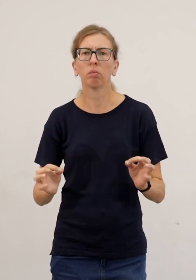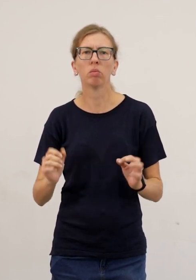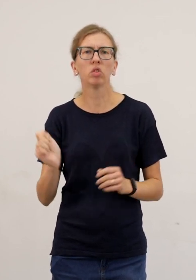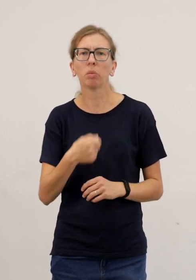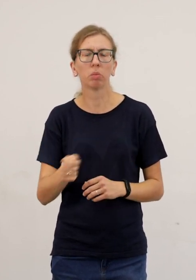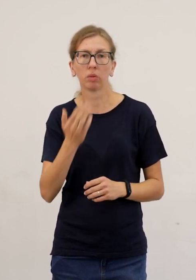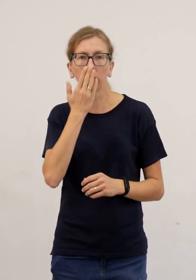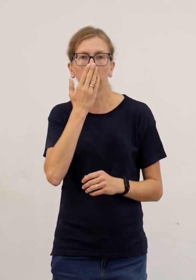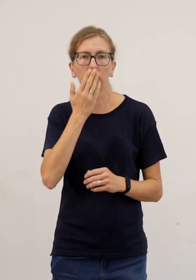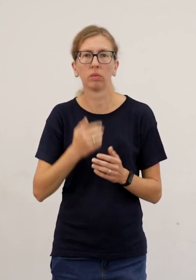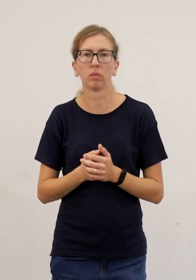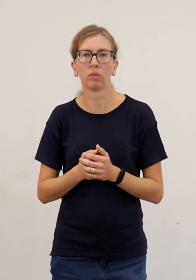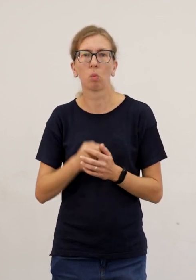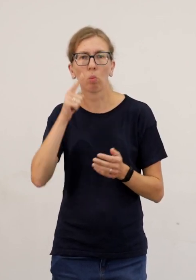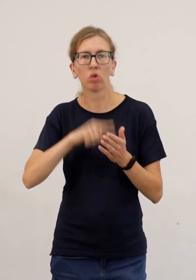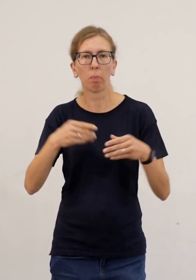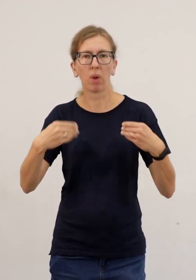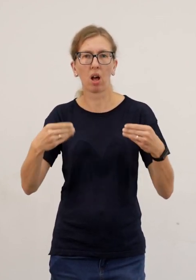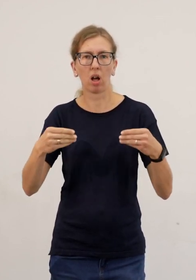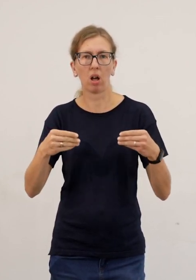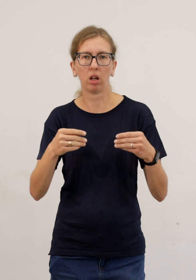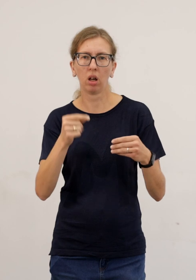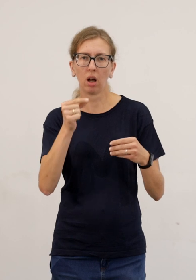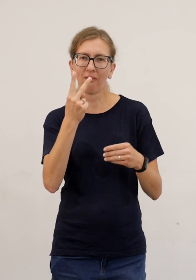2 mm czy pięć razy przeciąć pręt stalowy o średnicy 5 mm.